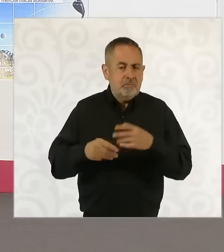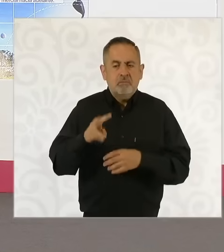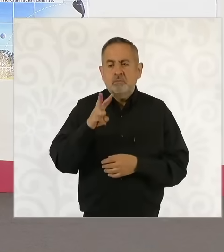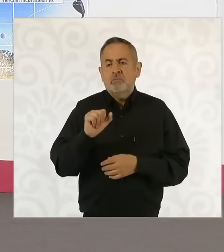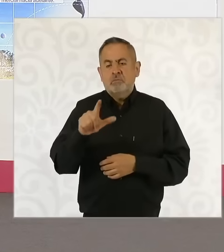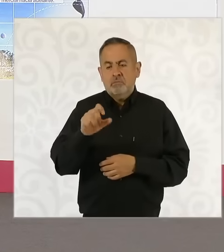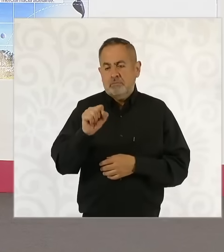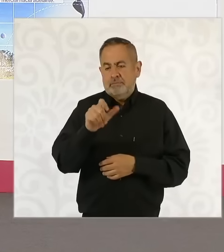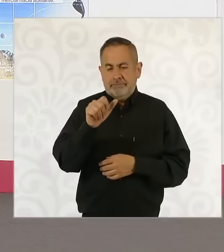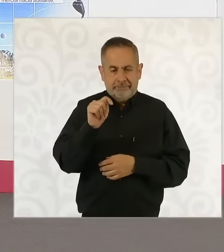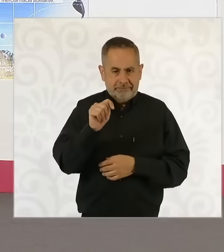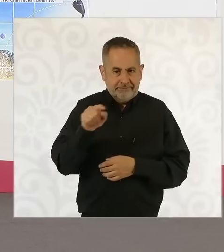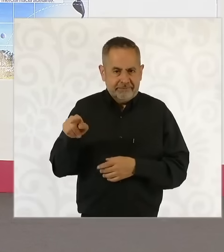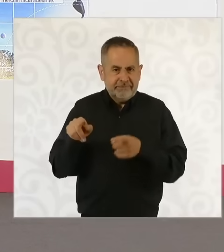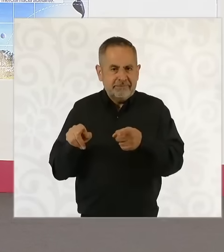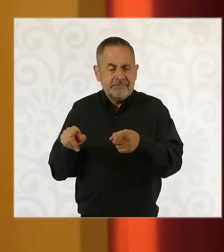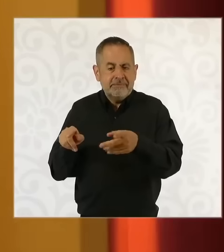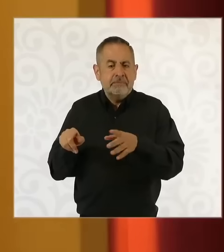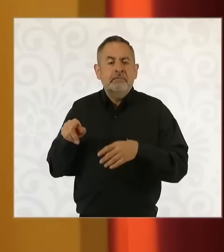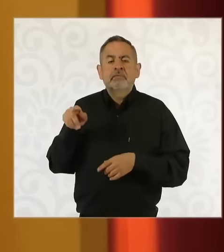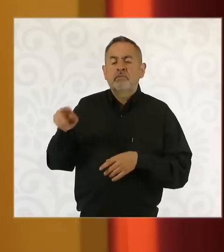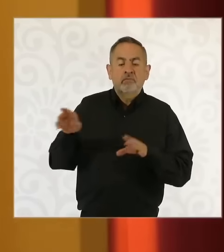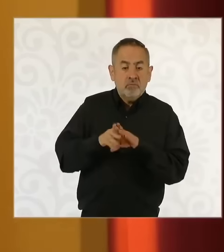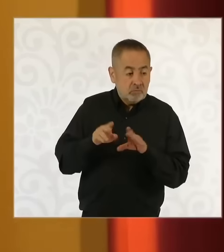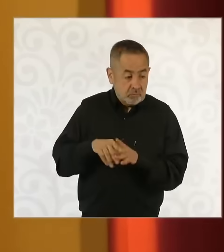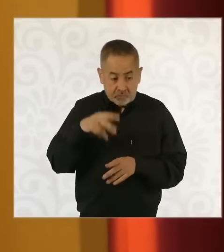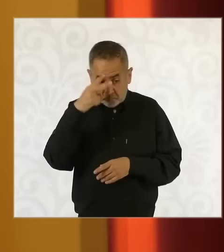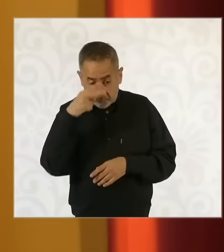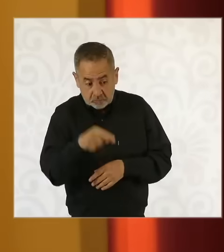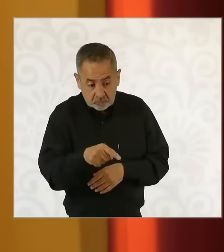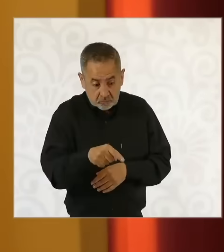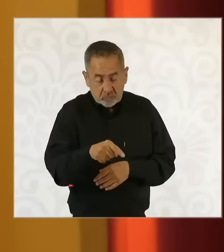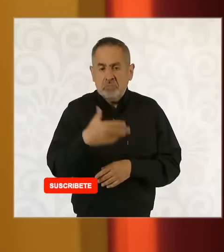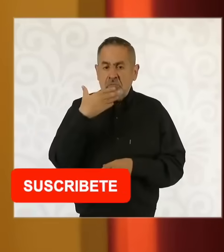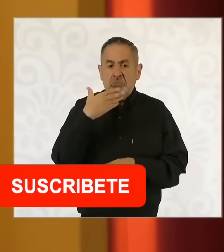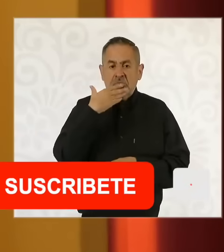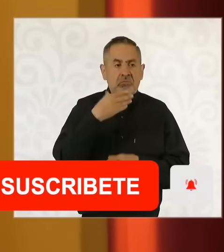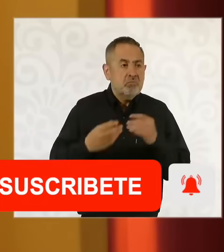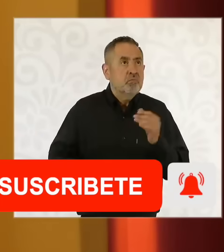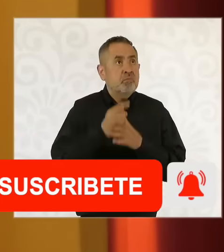como México está a punto de beneficiarse del Near Shoring una tendencia creciente que está alentando